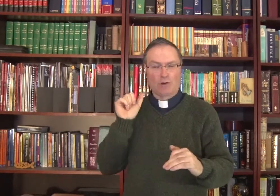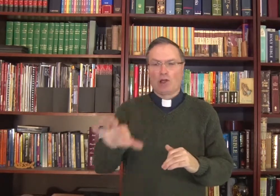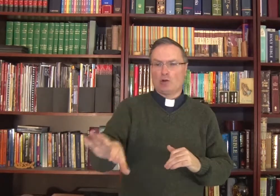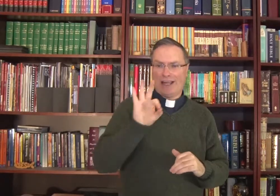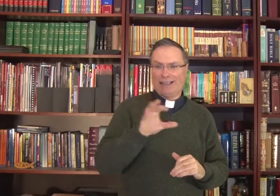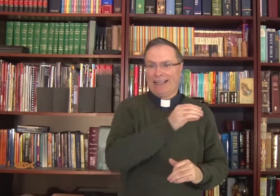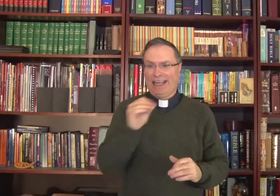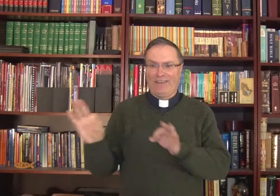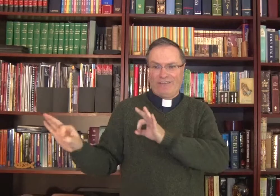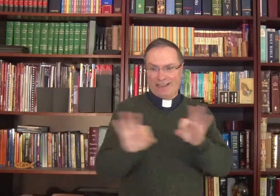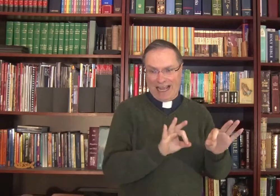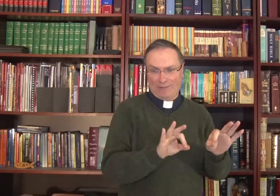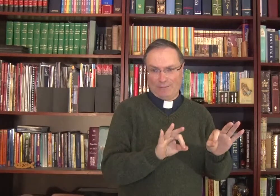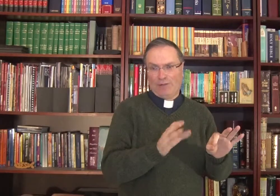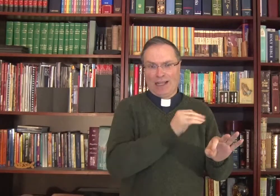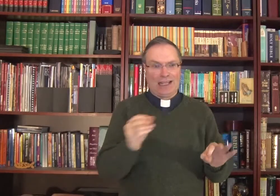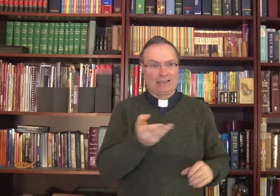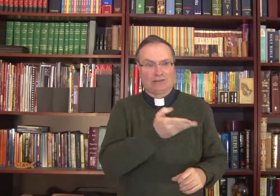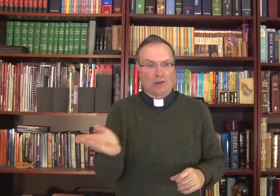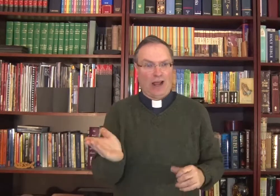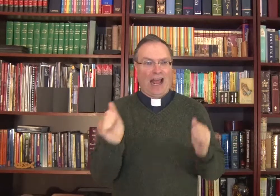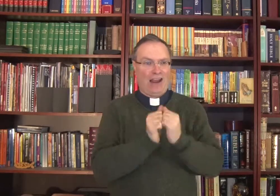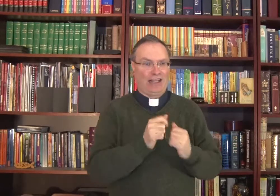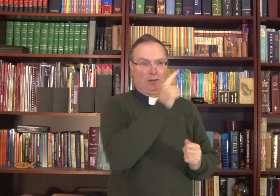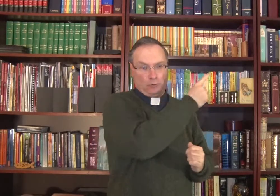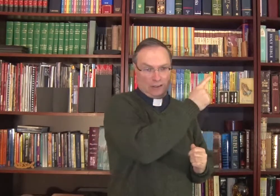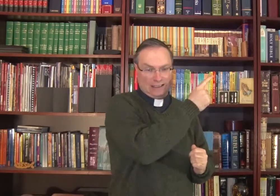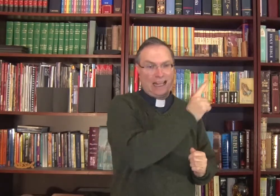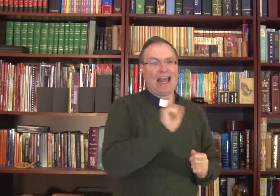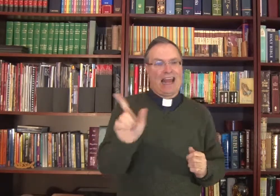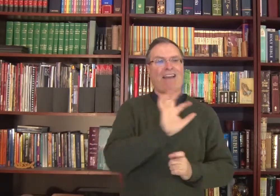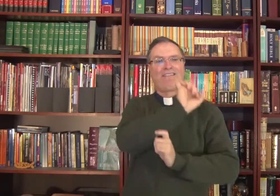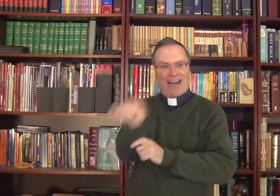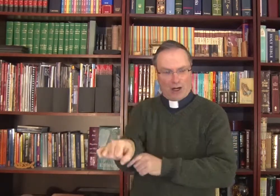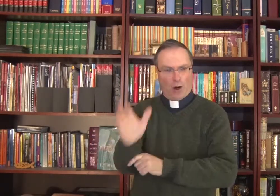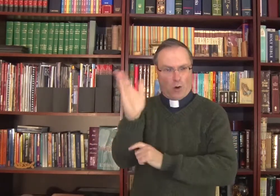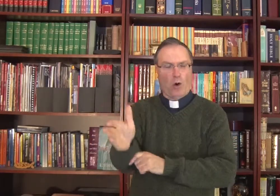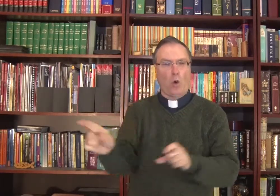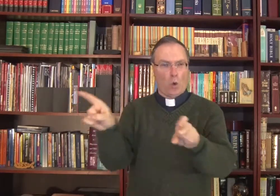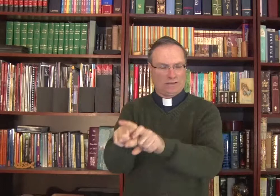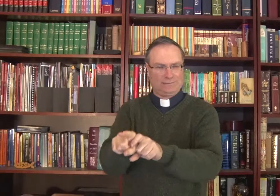choisis et fidèles et sont avec lui les vaincront aussi.»